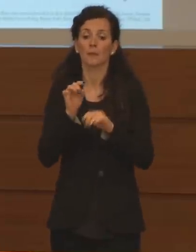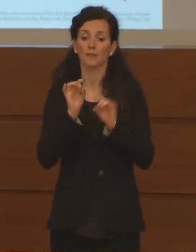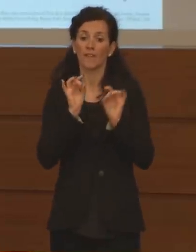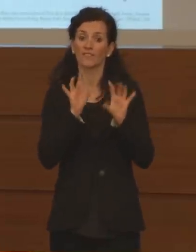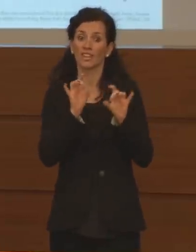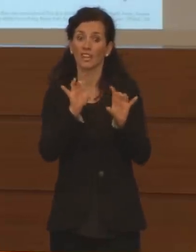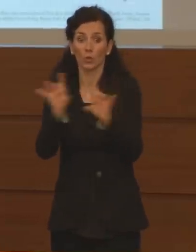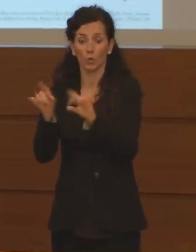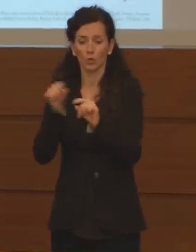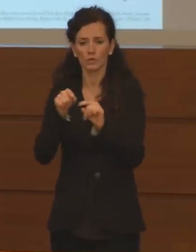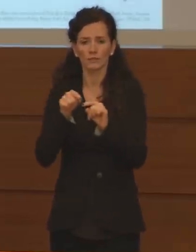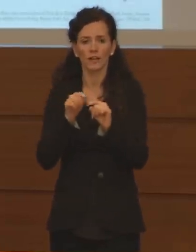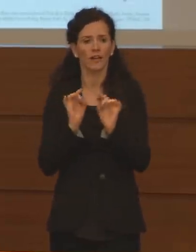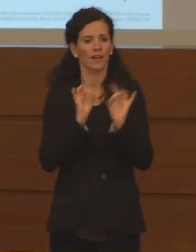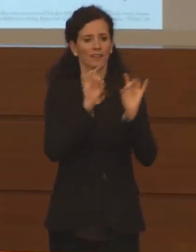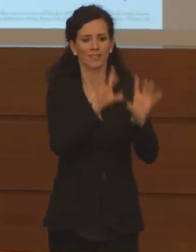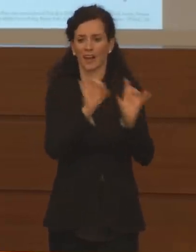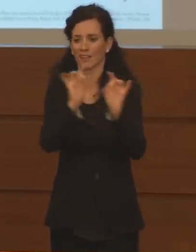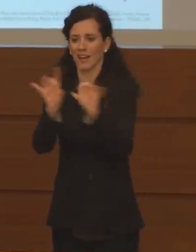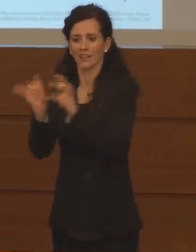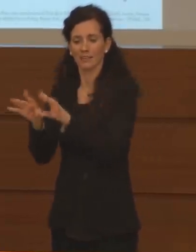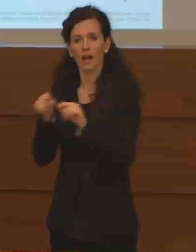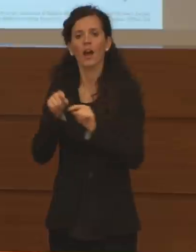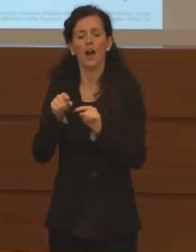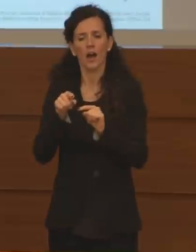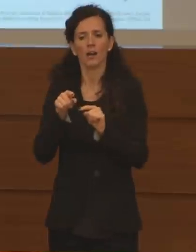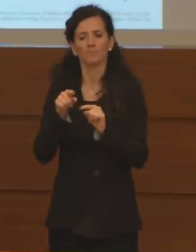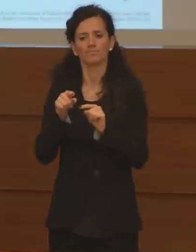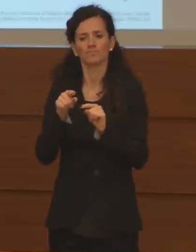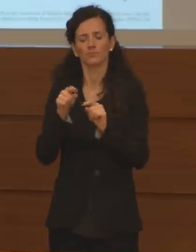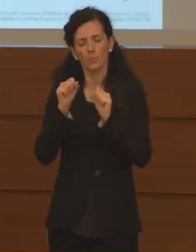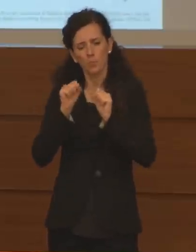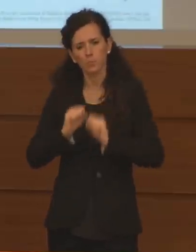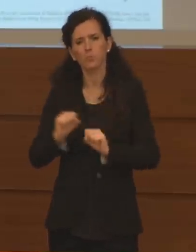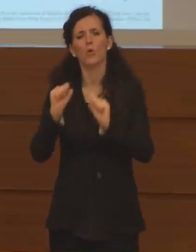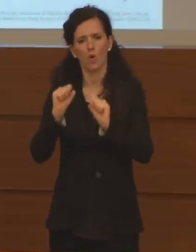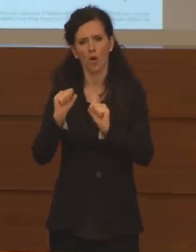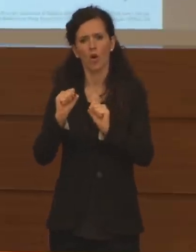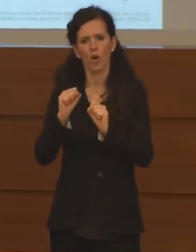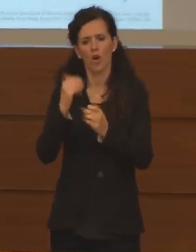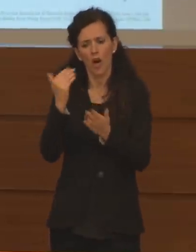una metodologia che può essere salvaguardata con l'uso della mascherina